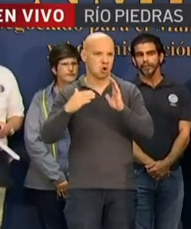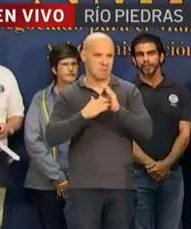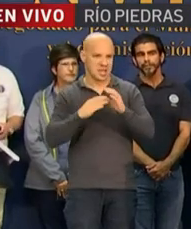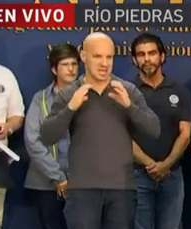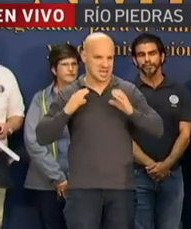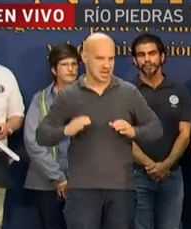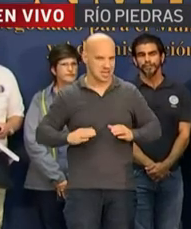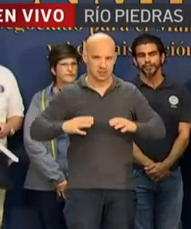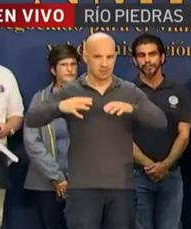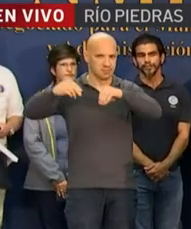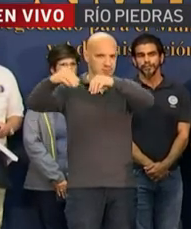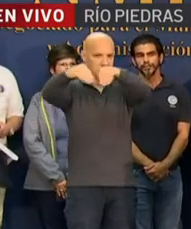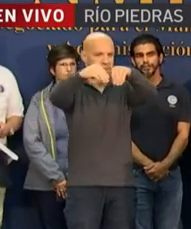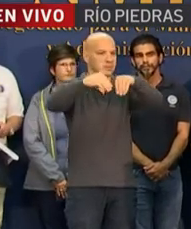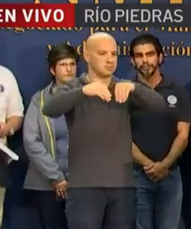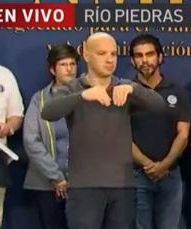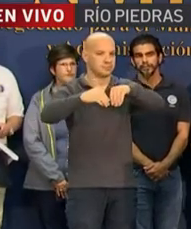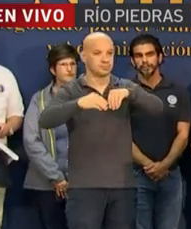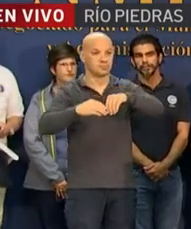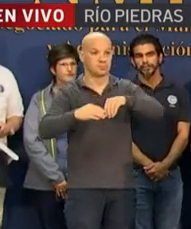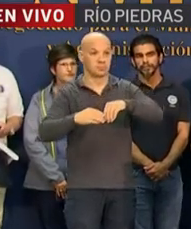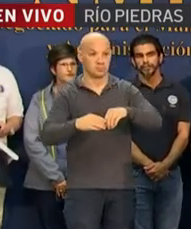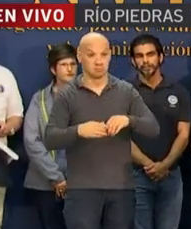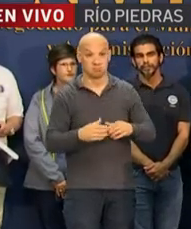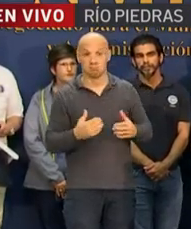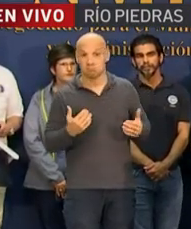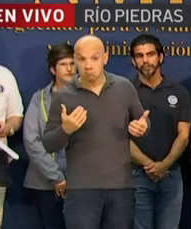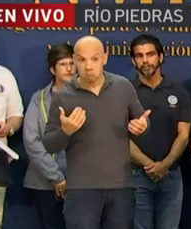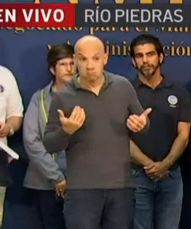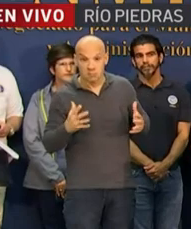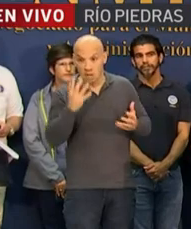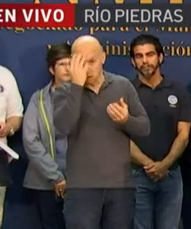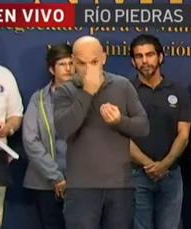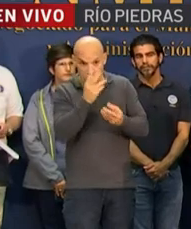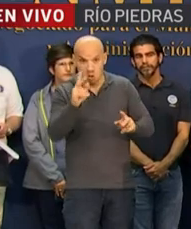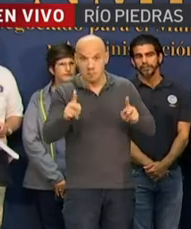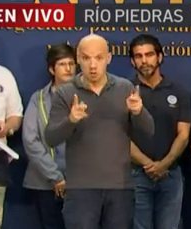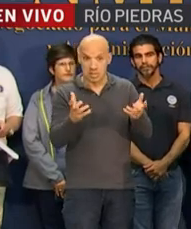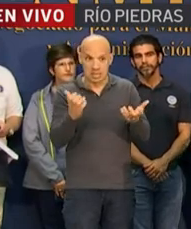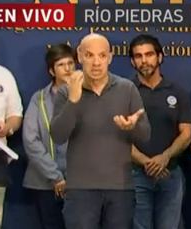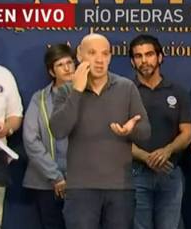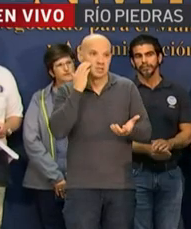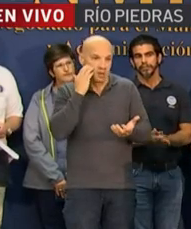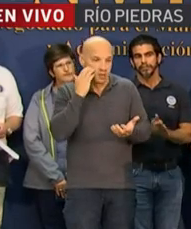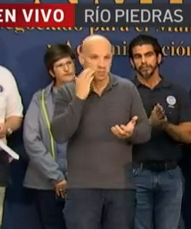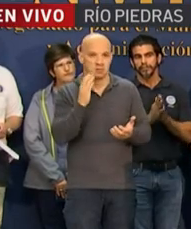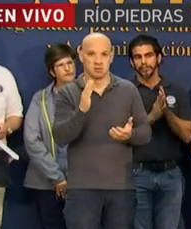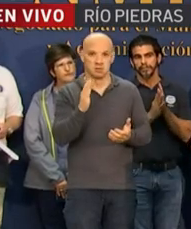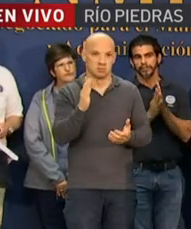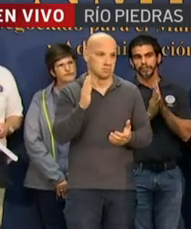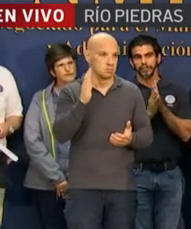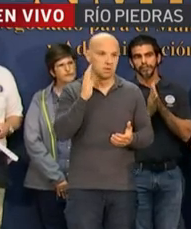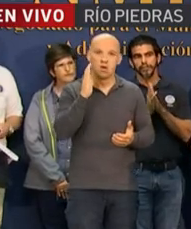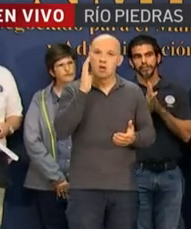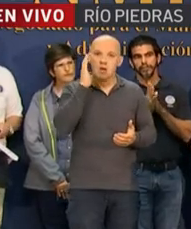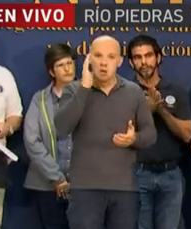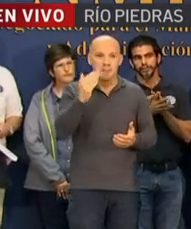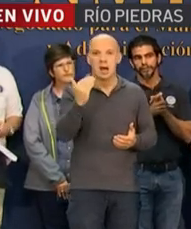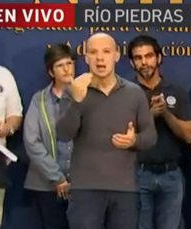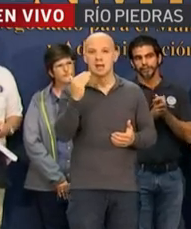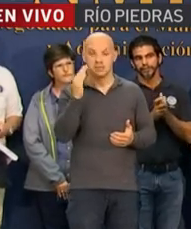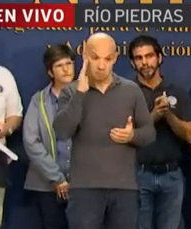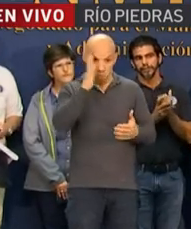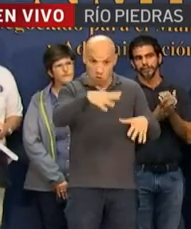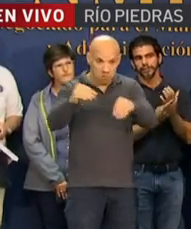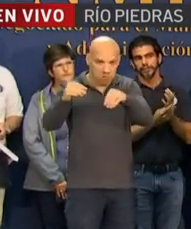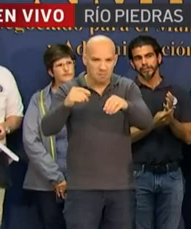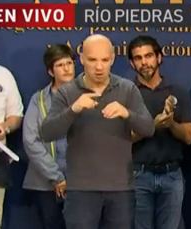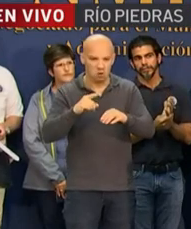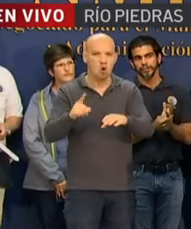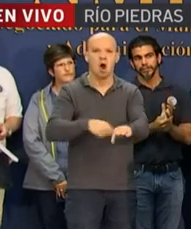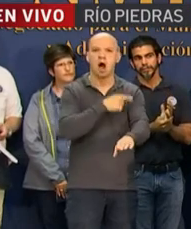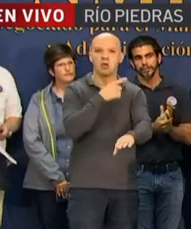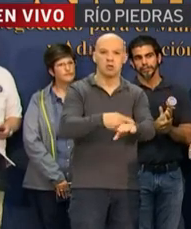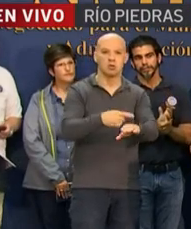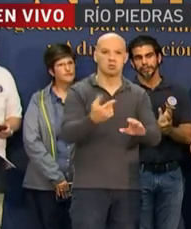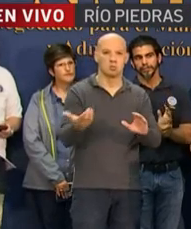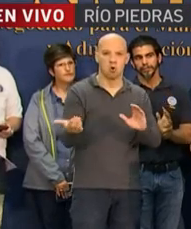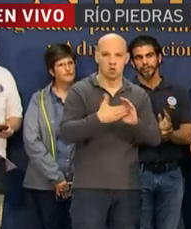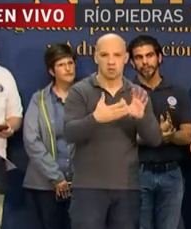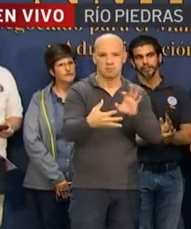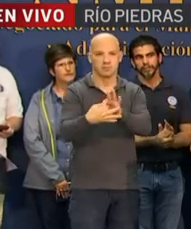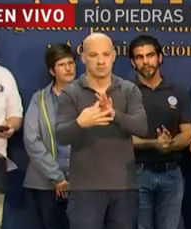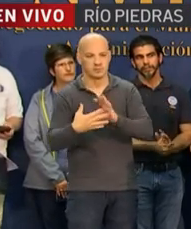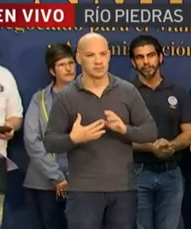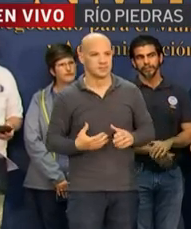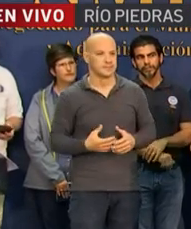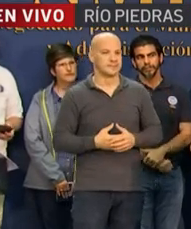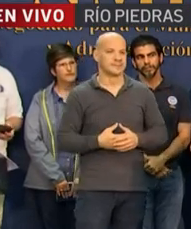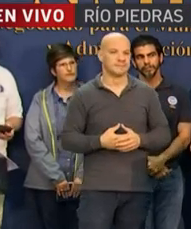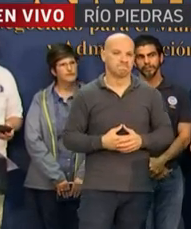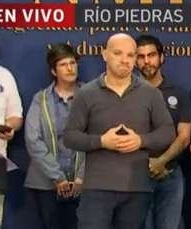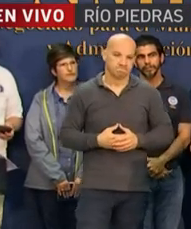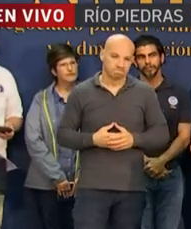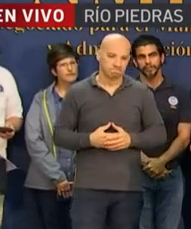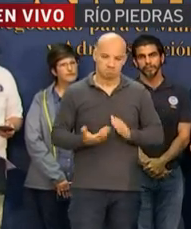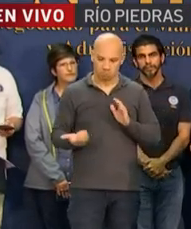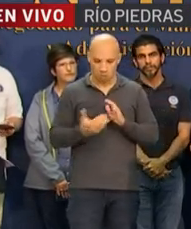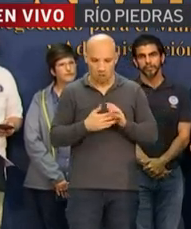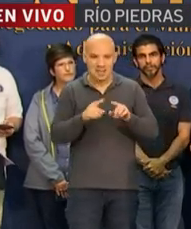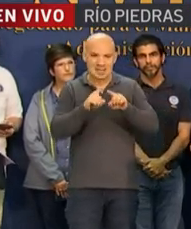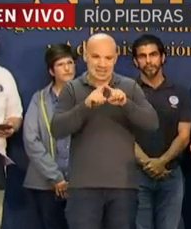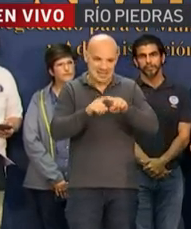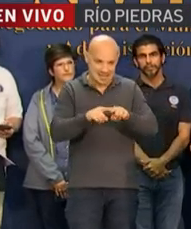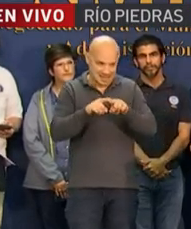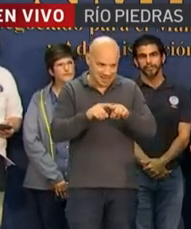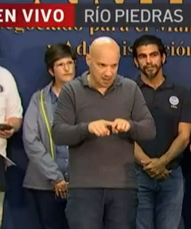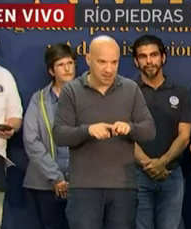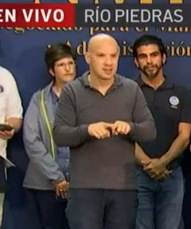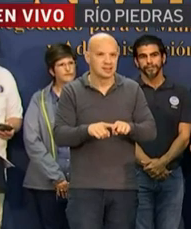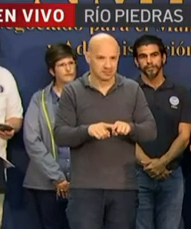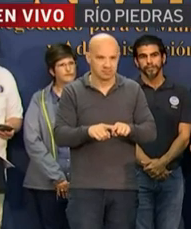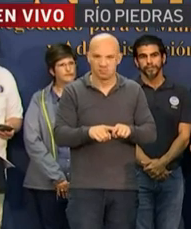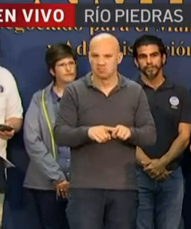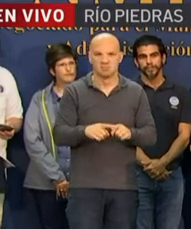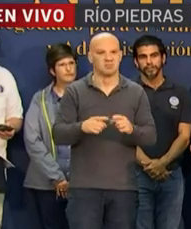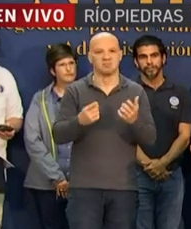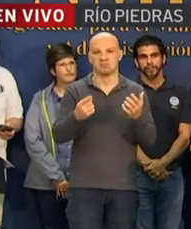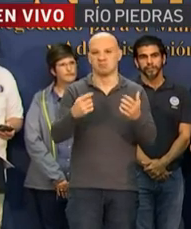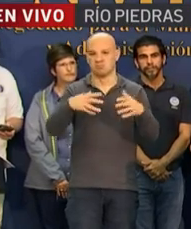YA SABEMOS QUE VAMOS A